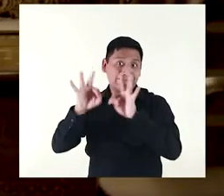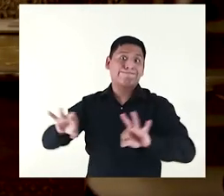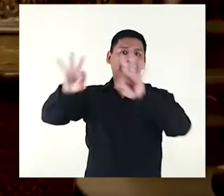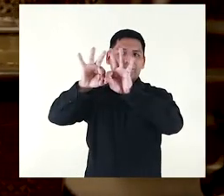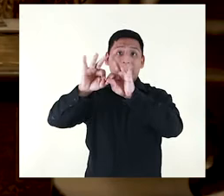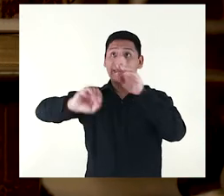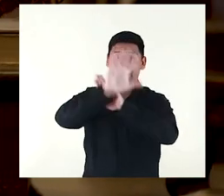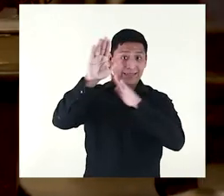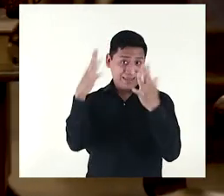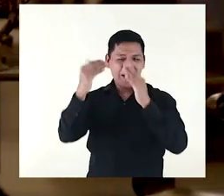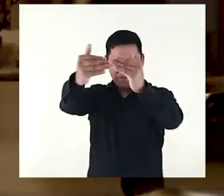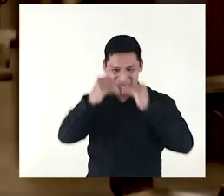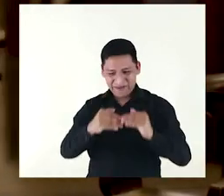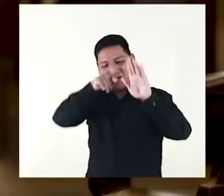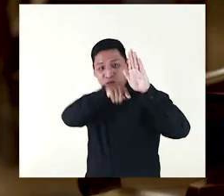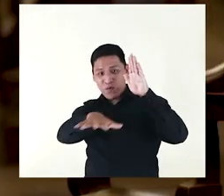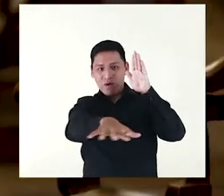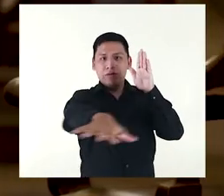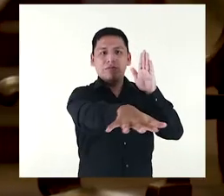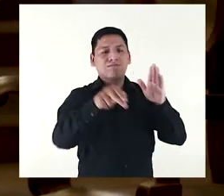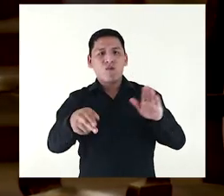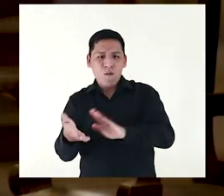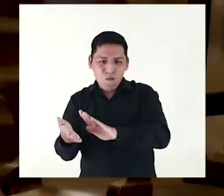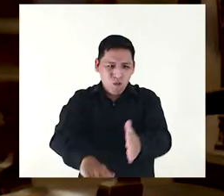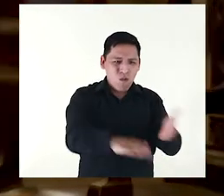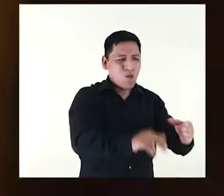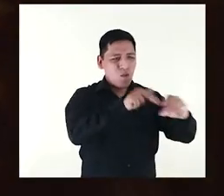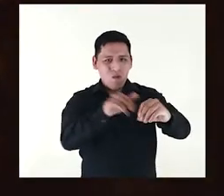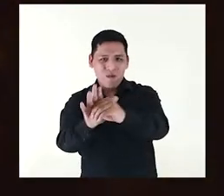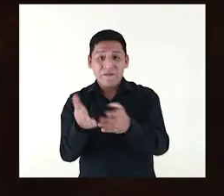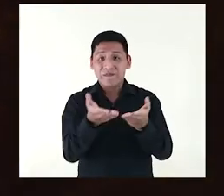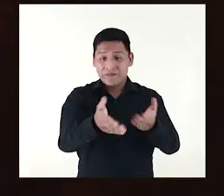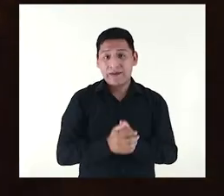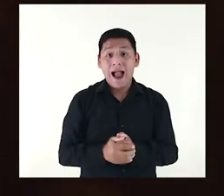nos vamos al suelo, pues las catacumbas son una ciudad de muertos. Aquí se enterraban